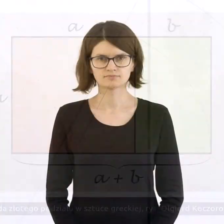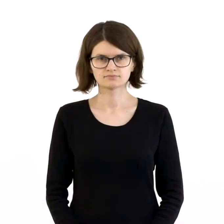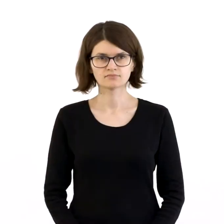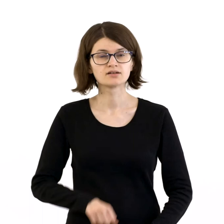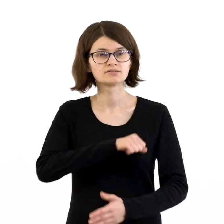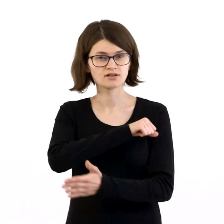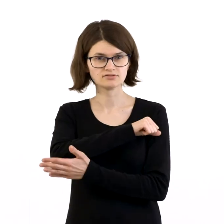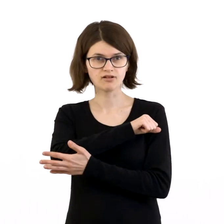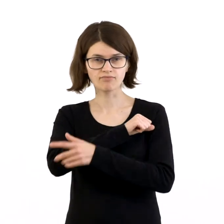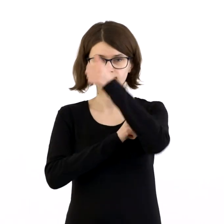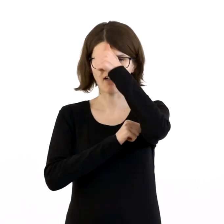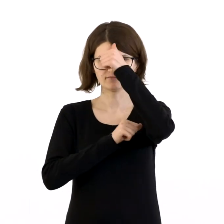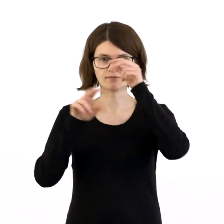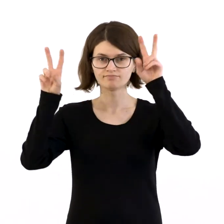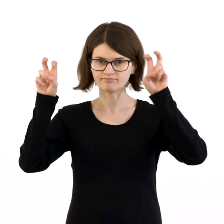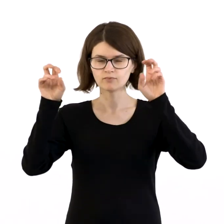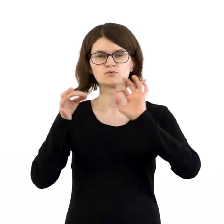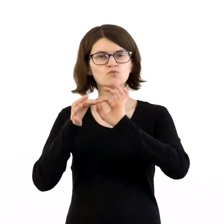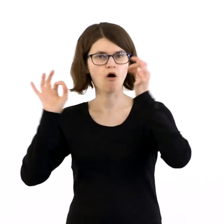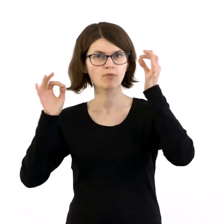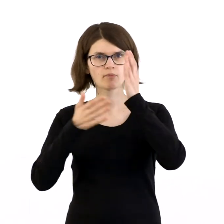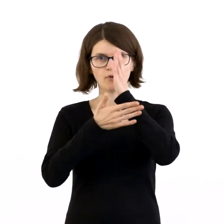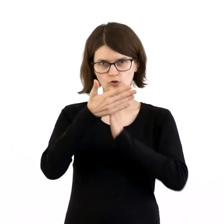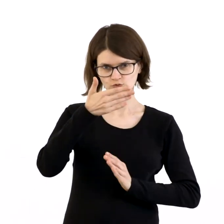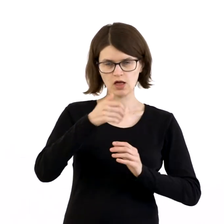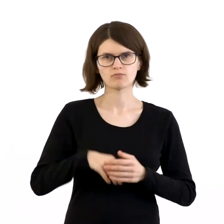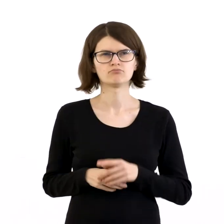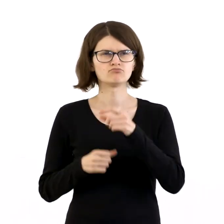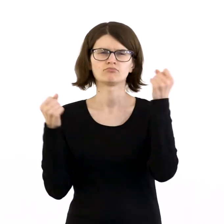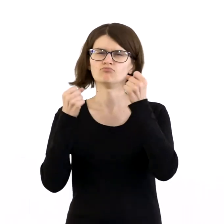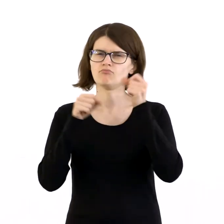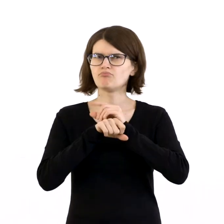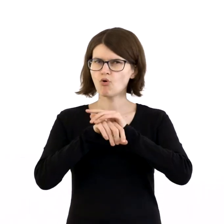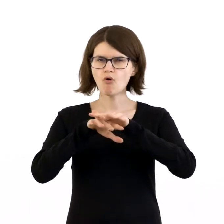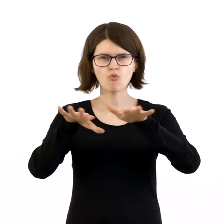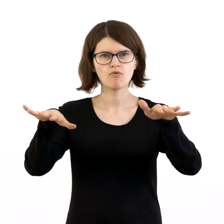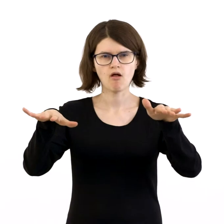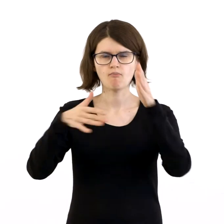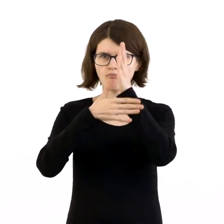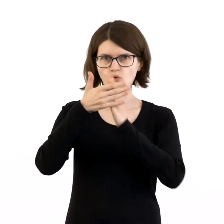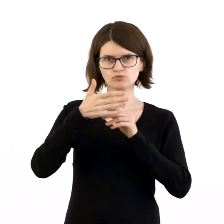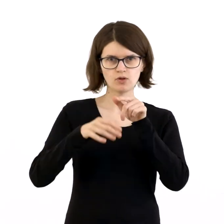Bardzo popularna była również zasada złotego podziału (złotego cięcia).